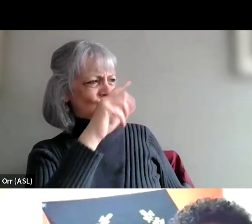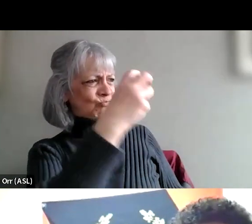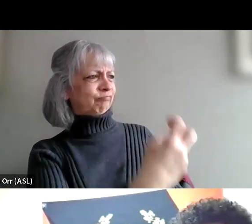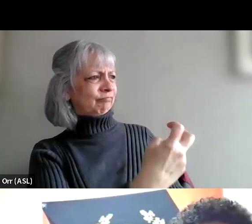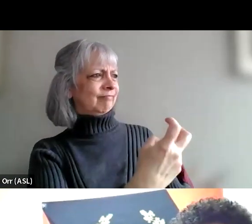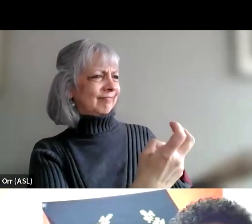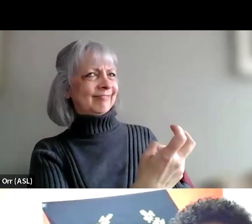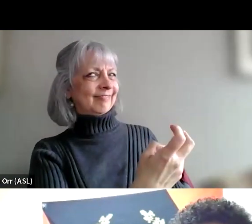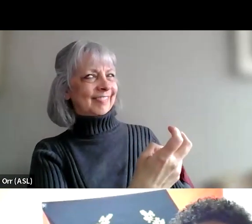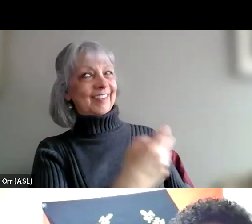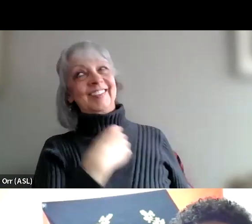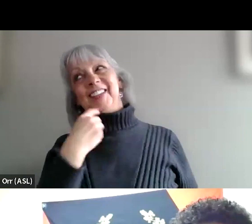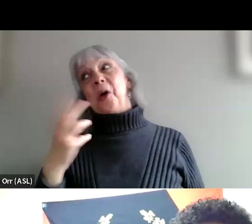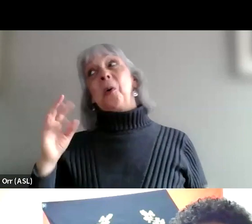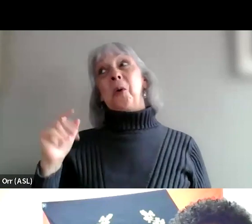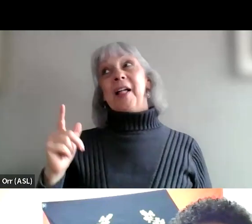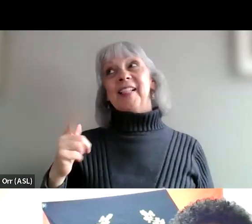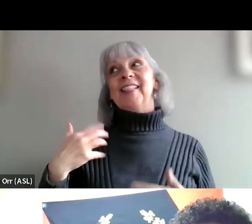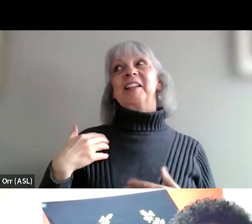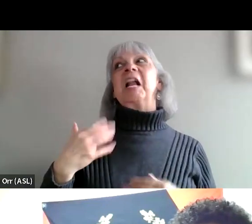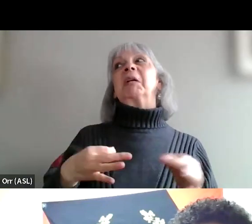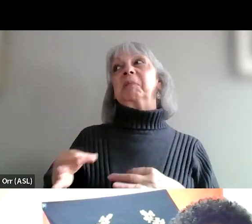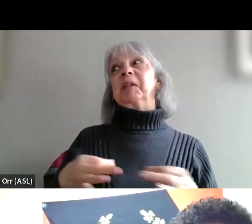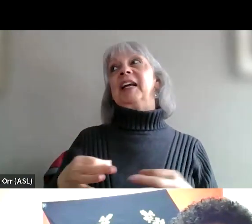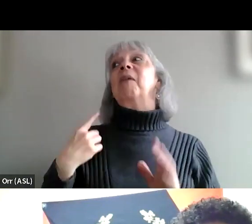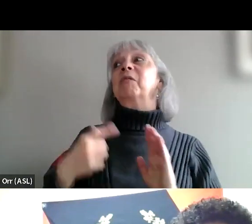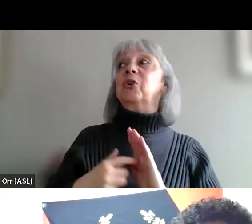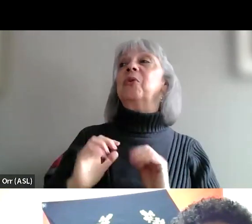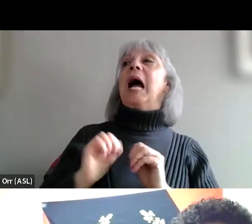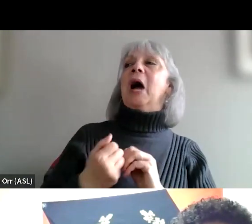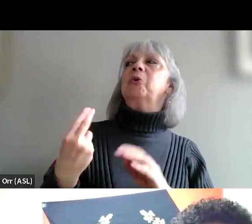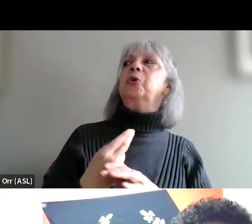Y les explicamos la razón de que esté ahí y les mostramos cómo usar Narcan, naloxona.